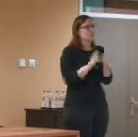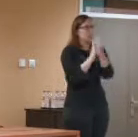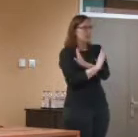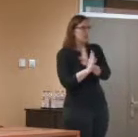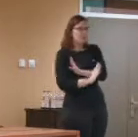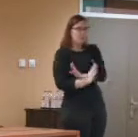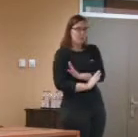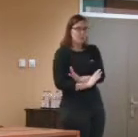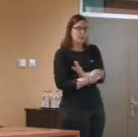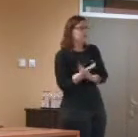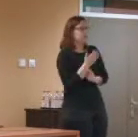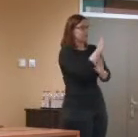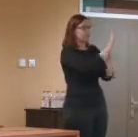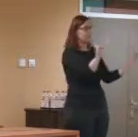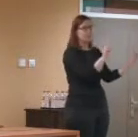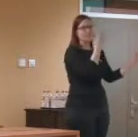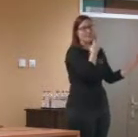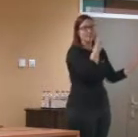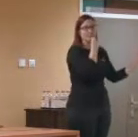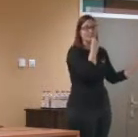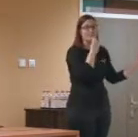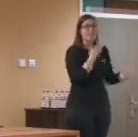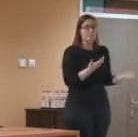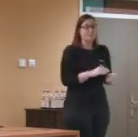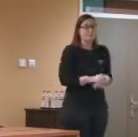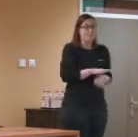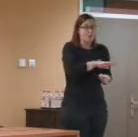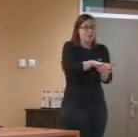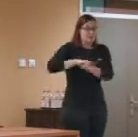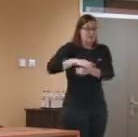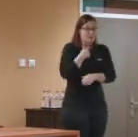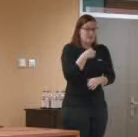también cuento algunos ejemplos de cómo se utilizaban los recursos públicos para